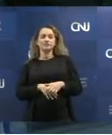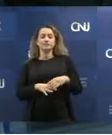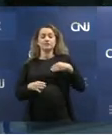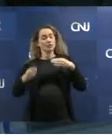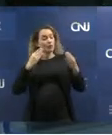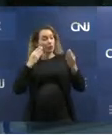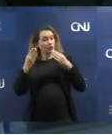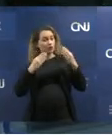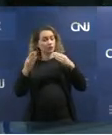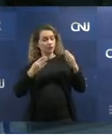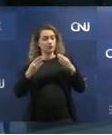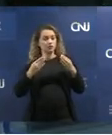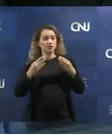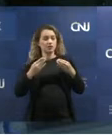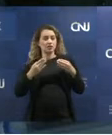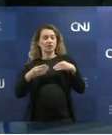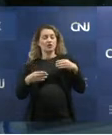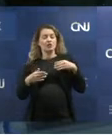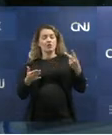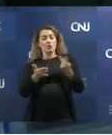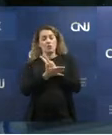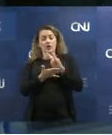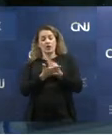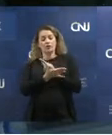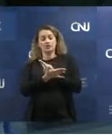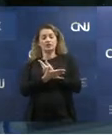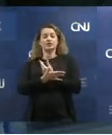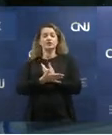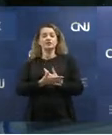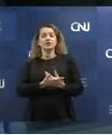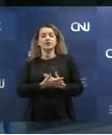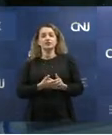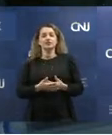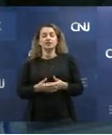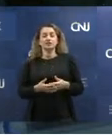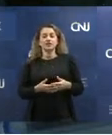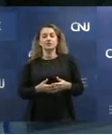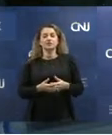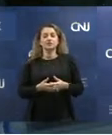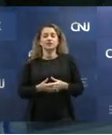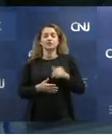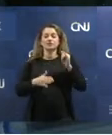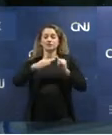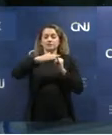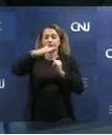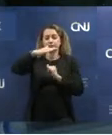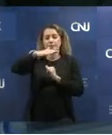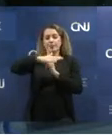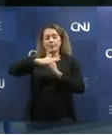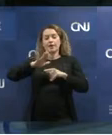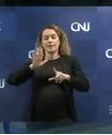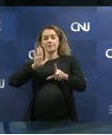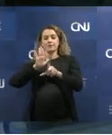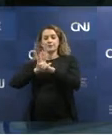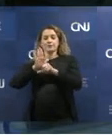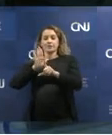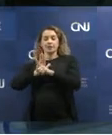Uma falha sistêmica que envolveu diversas instituições, além da magistrada e da sua escrivaninha,